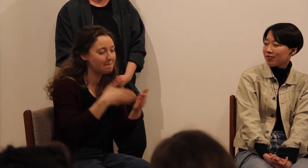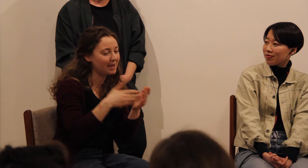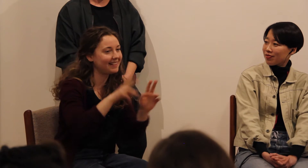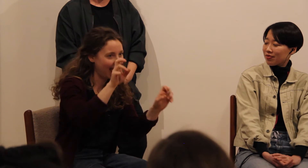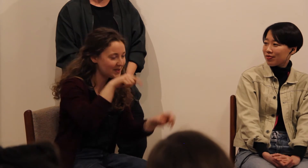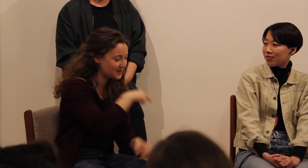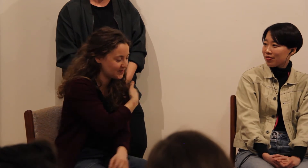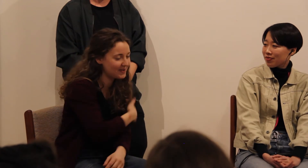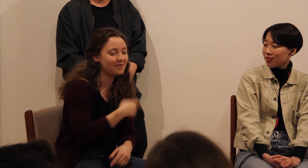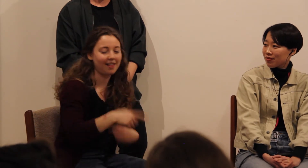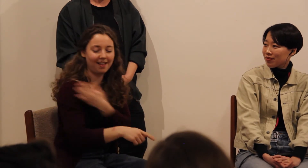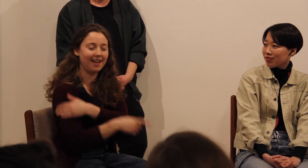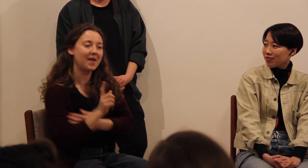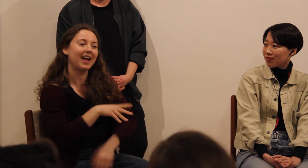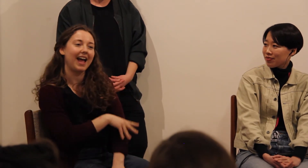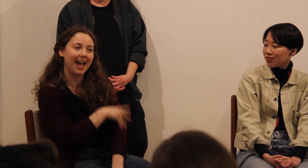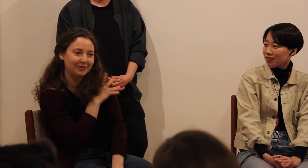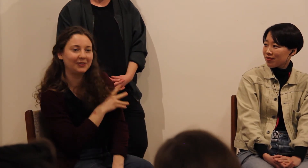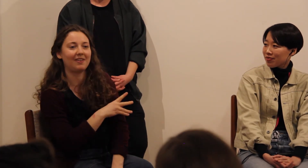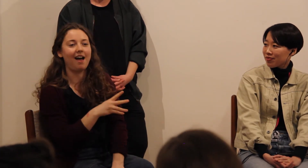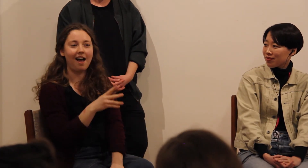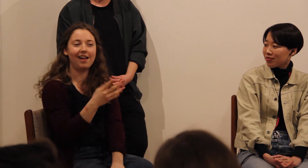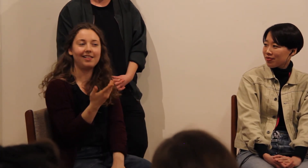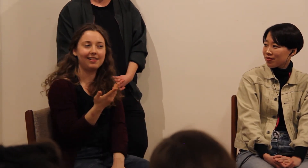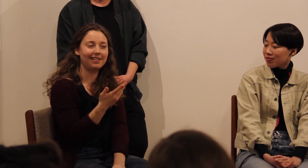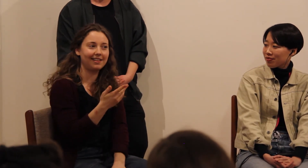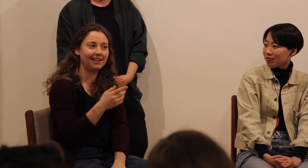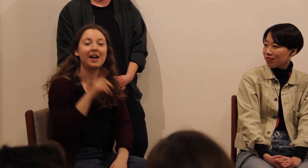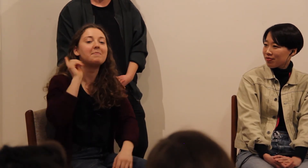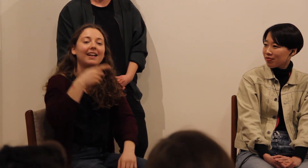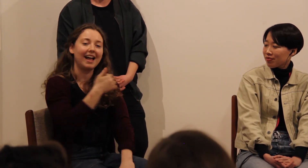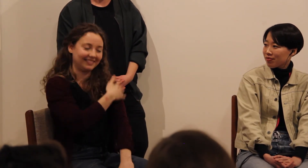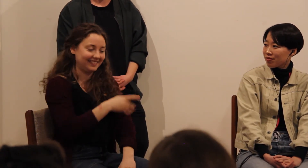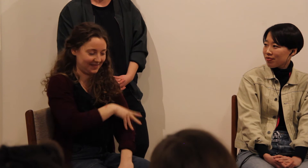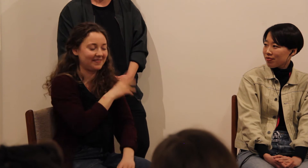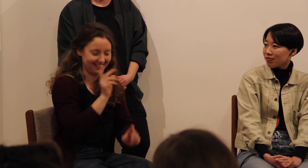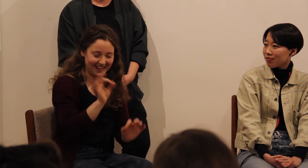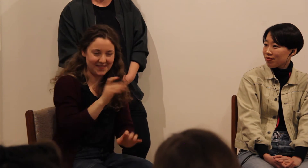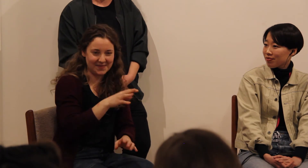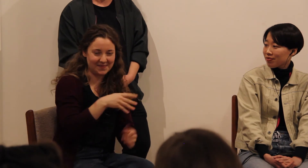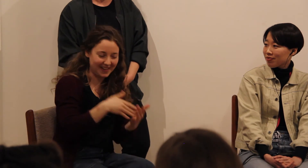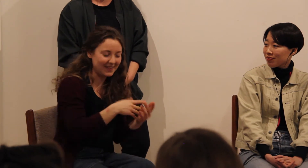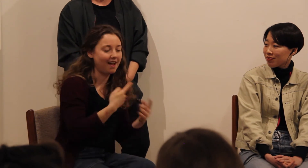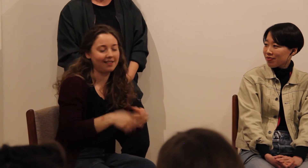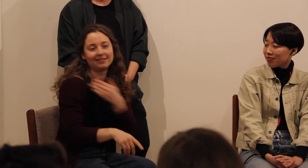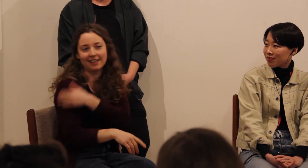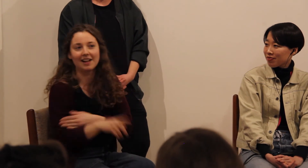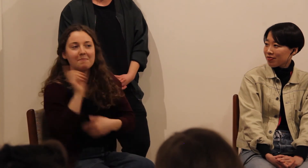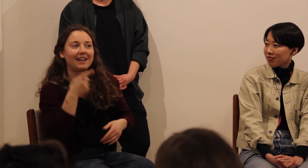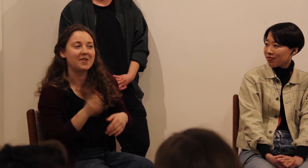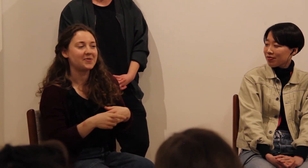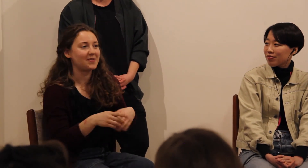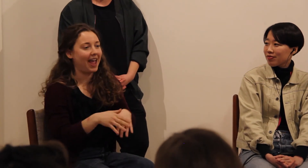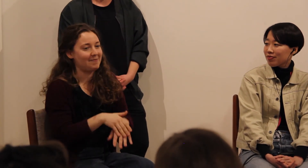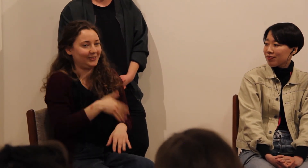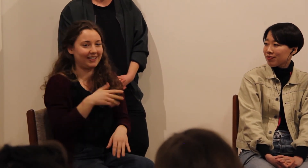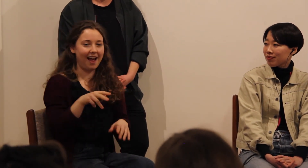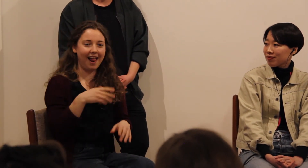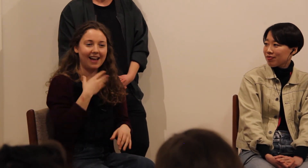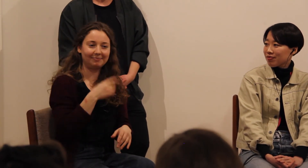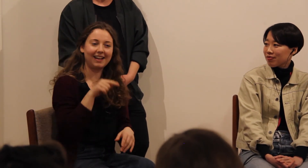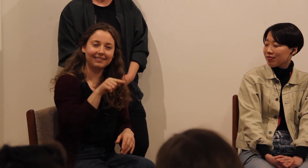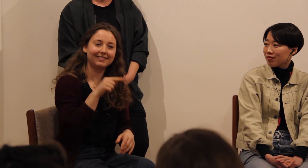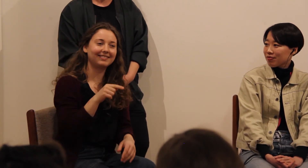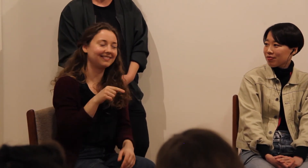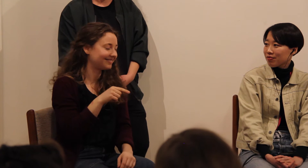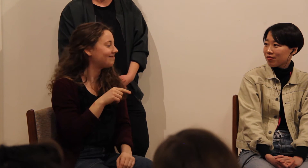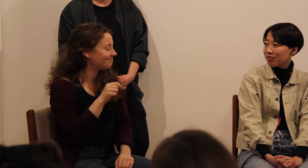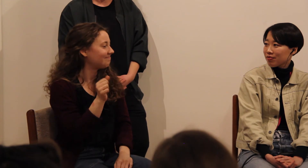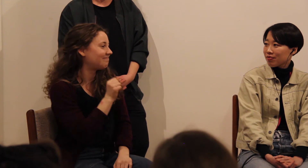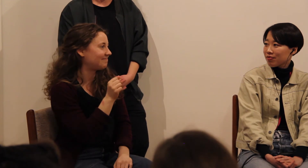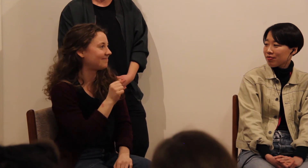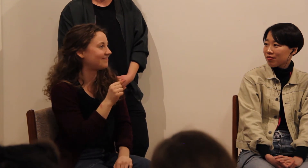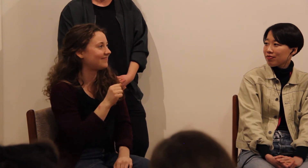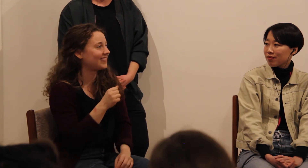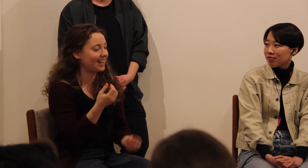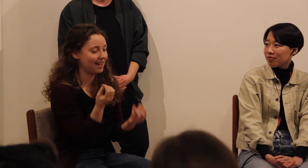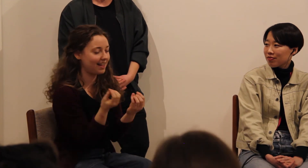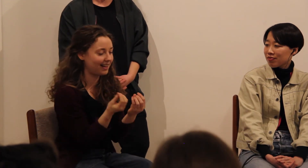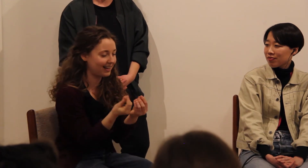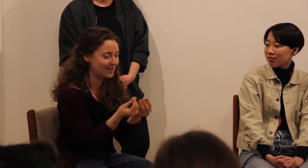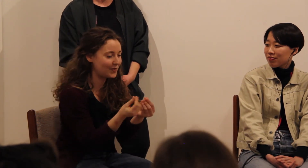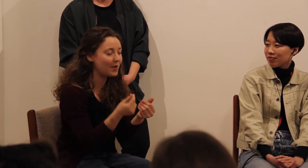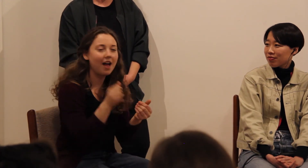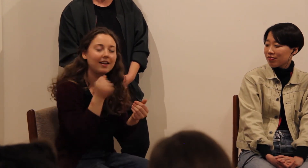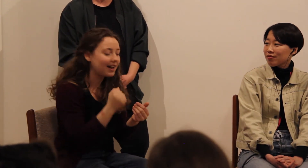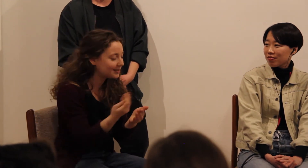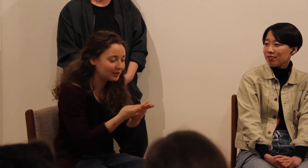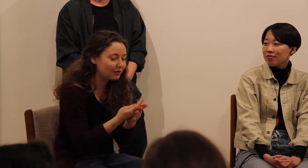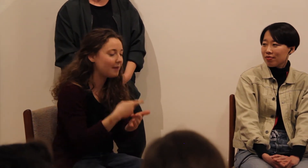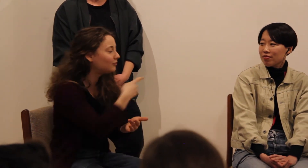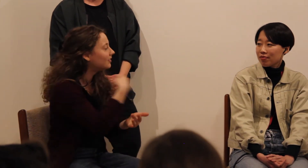Und andererseits ist halt dieses Thema Behinderung da, und auf der anderen Seite hat der Film auch viele Emotionen in mir ausgelöst.